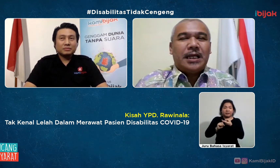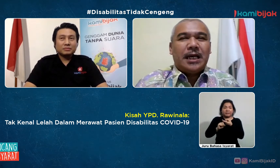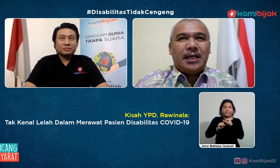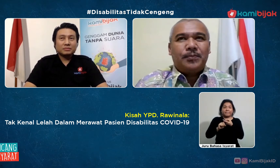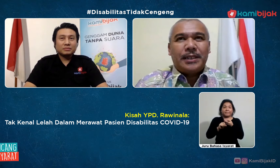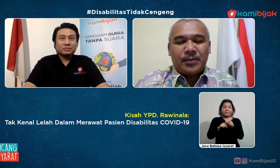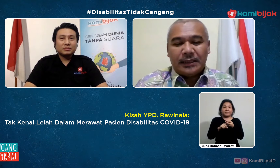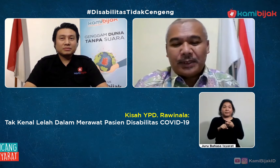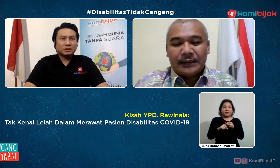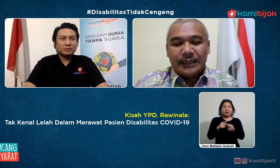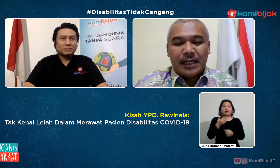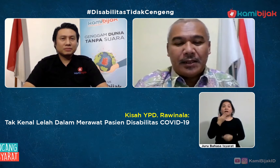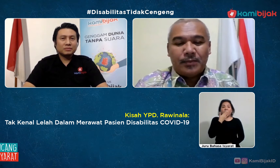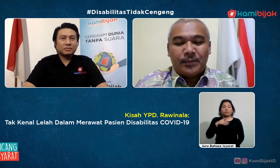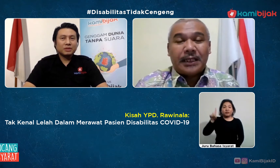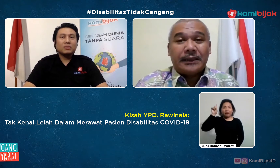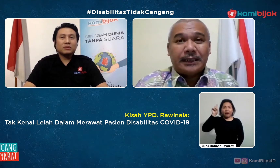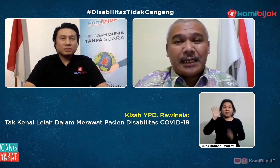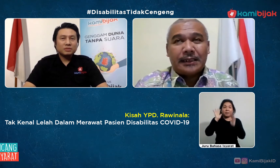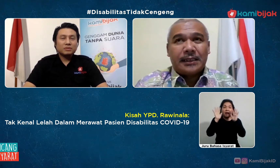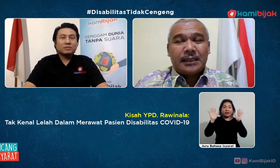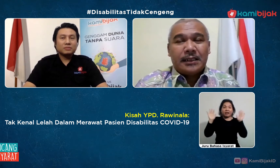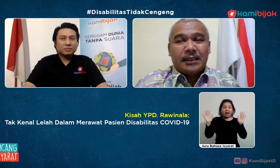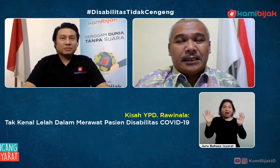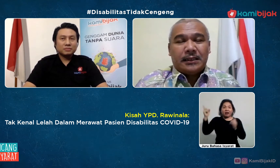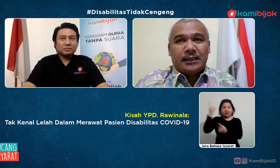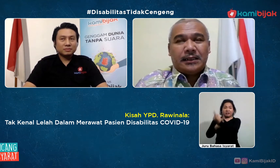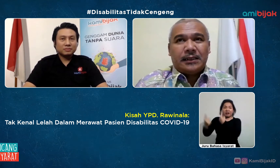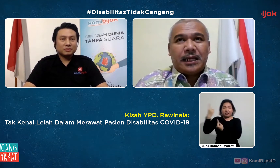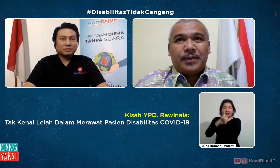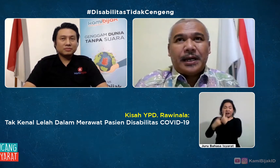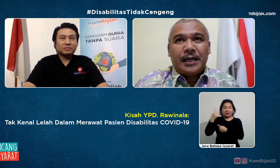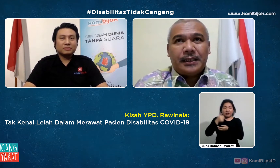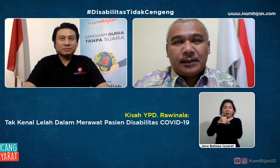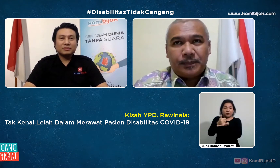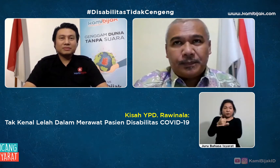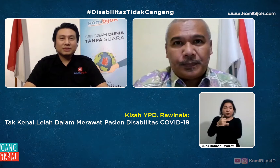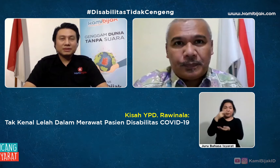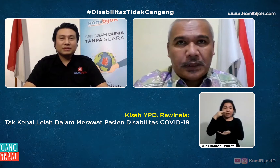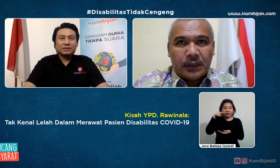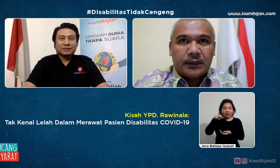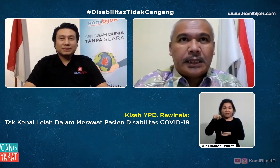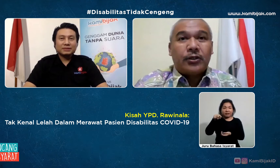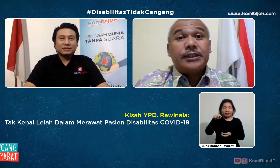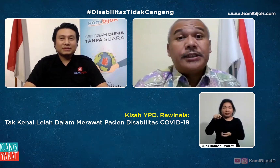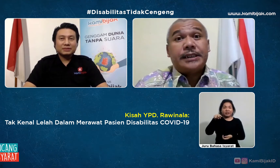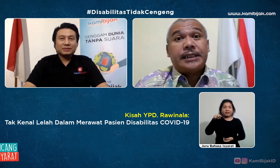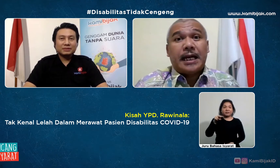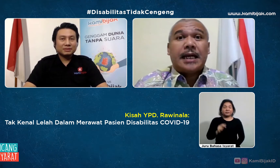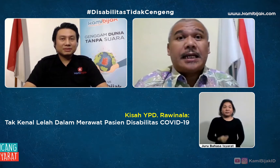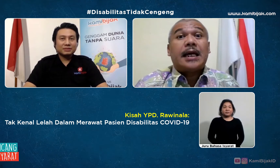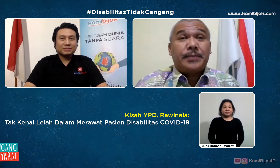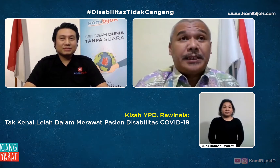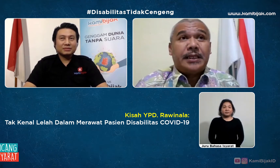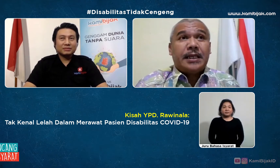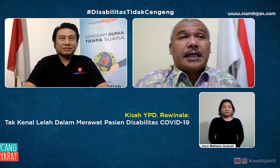Alhamdulillah, banyak memperhatikan apa dengan kondisi anak-anak kami